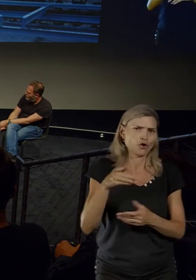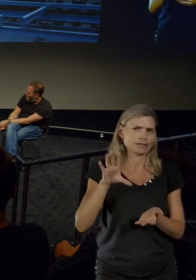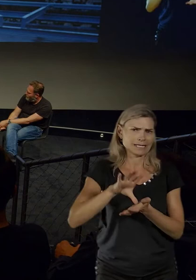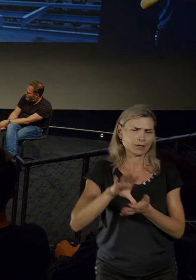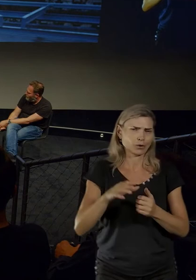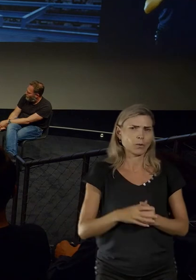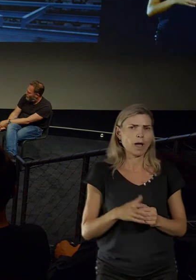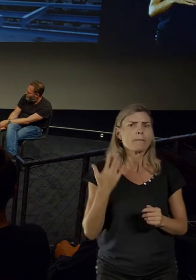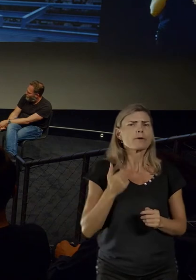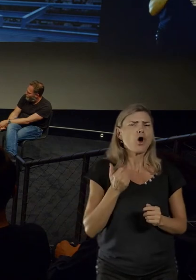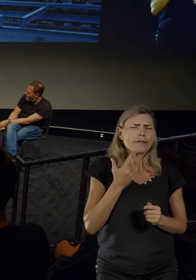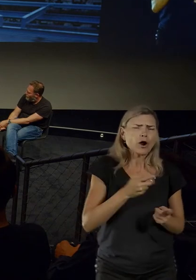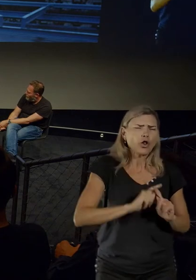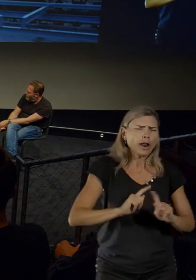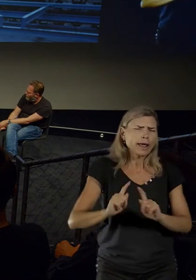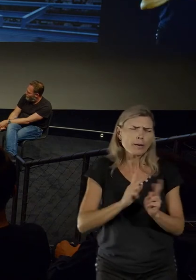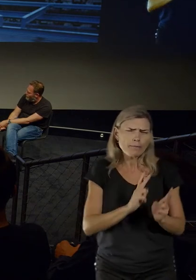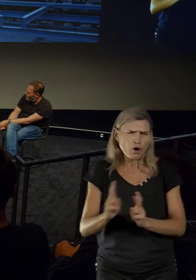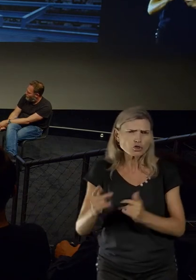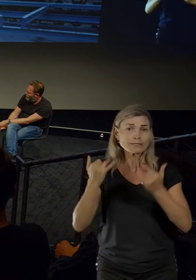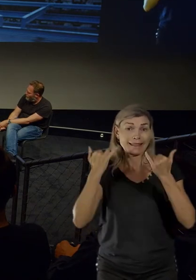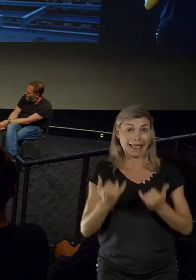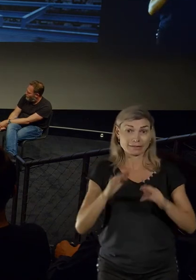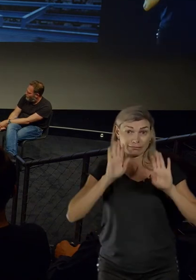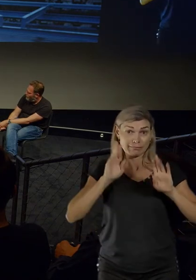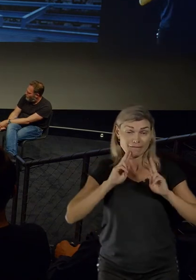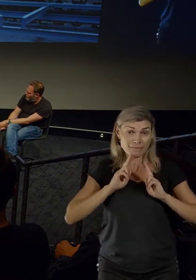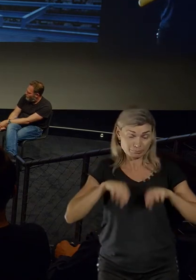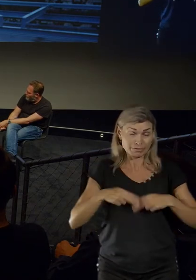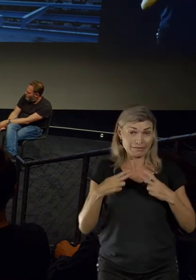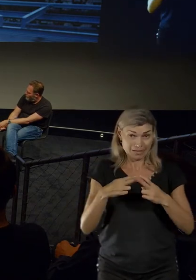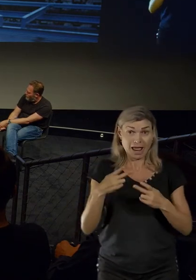vede do centra. Ta stopa, která se teďka staví, to není novinka, ta už je dlouhé desítky